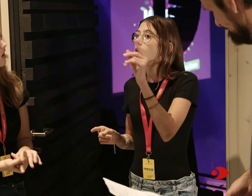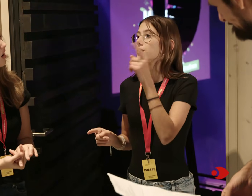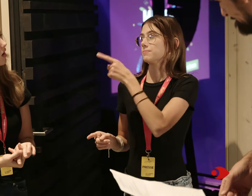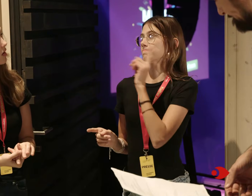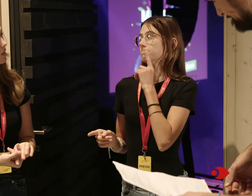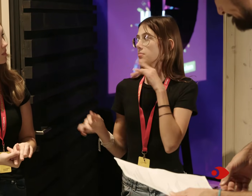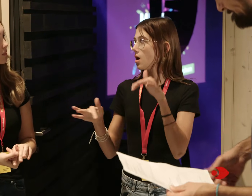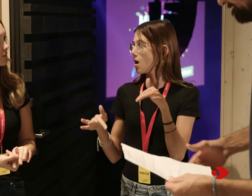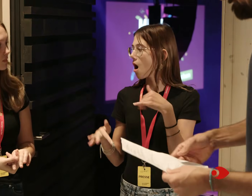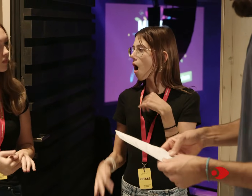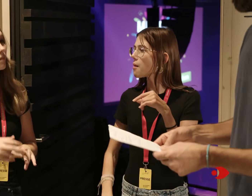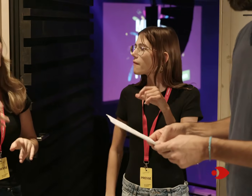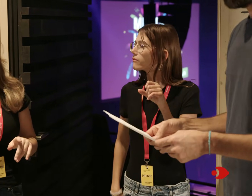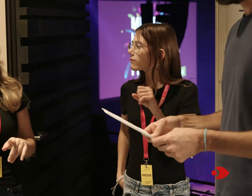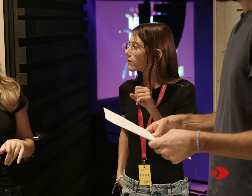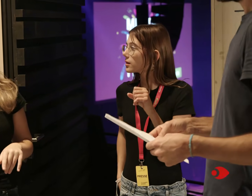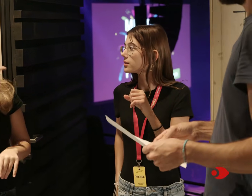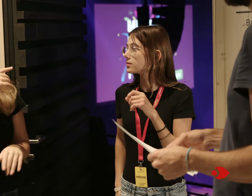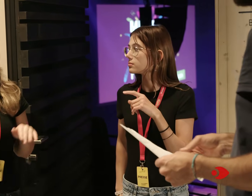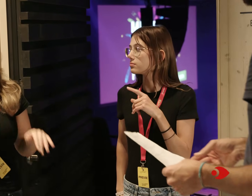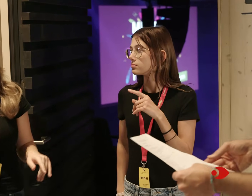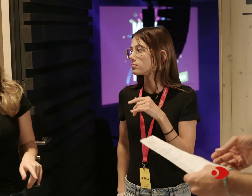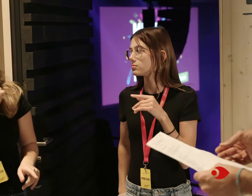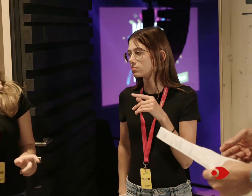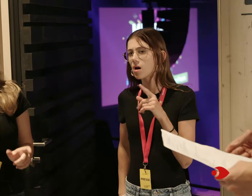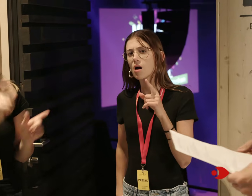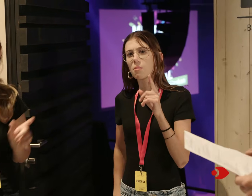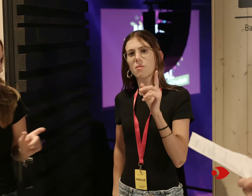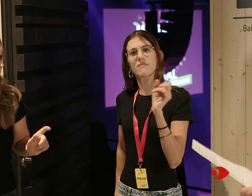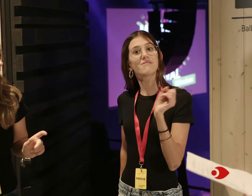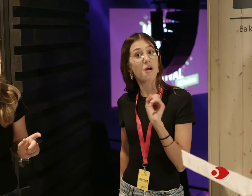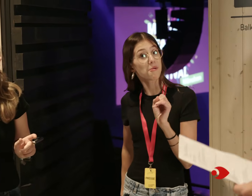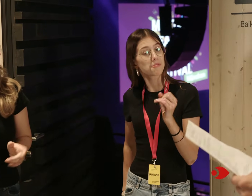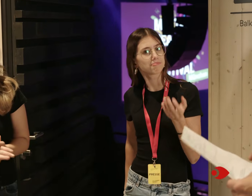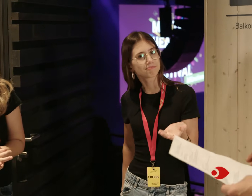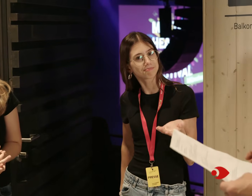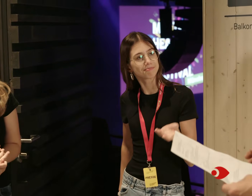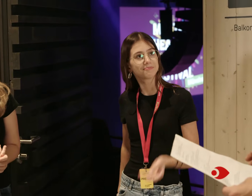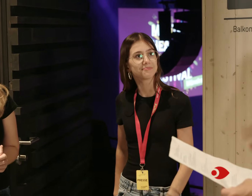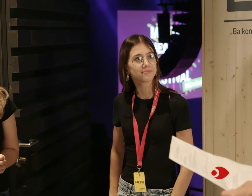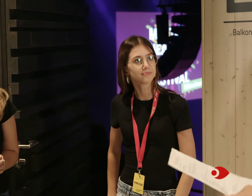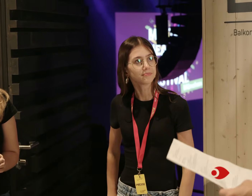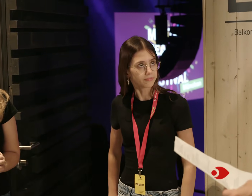Nee, du sagst, dass Gehörlose hier sind, und ich frag: "Warum?" Es sind auch Gehörlose hier. - Aber warum?